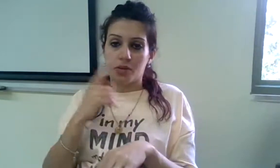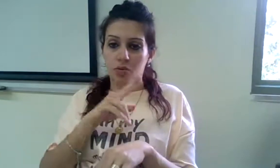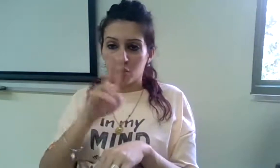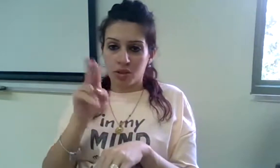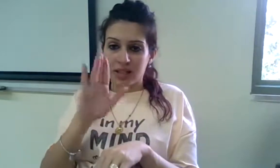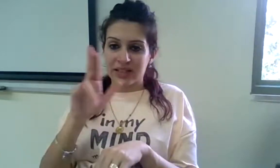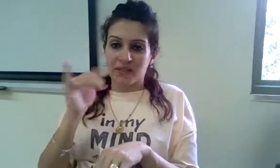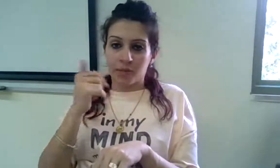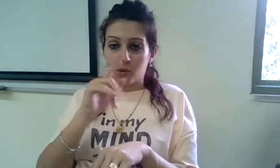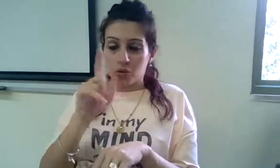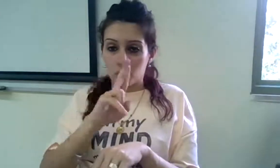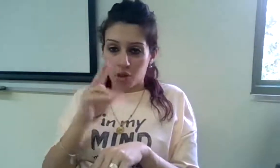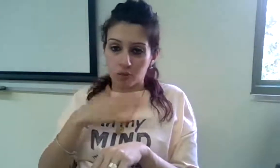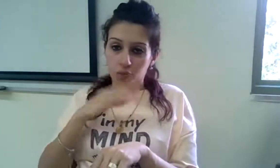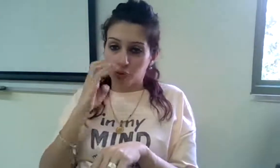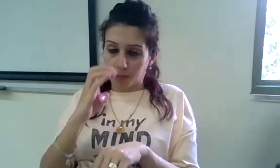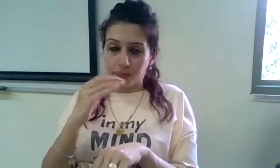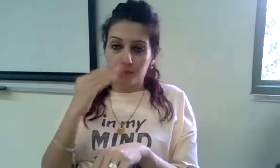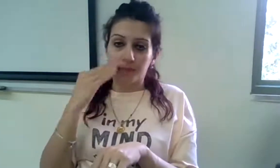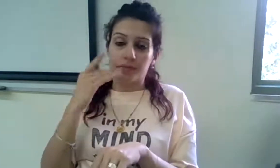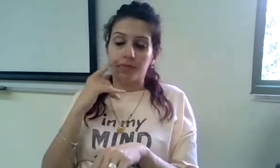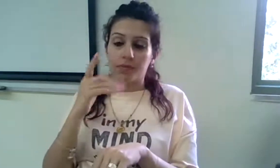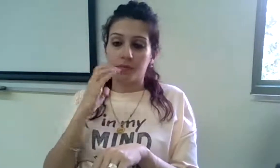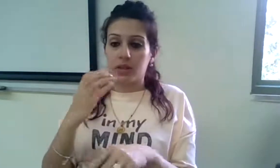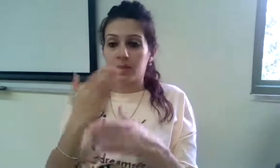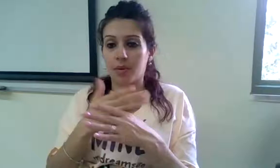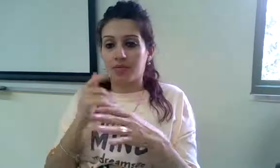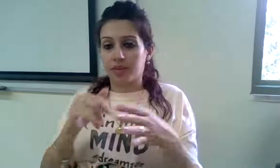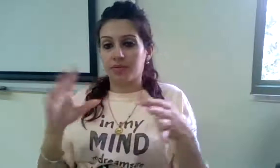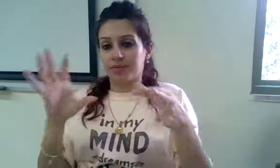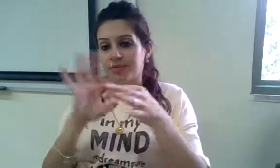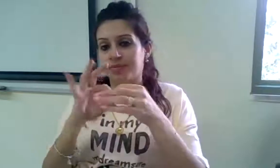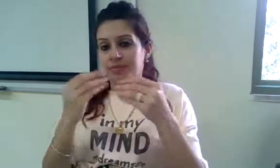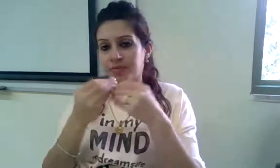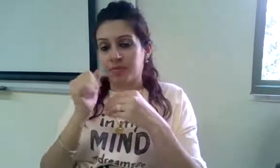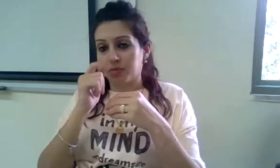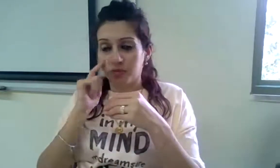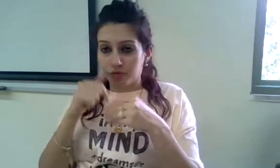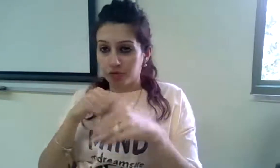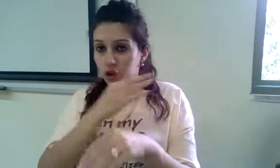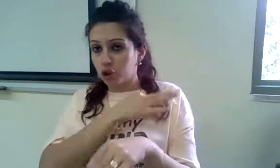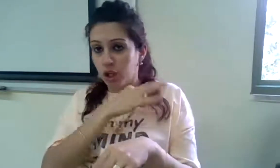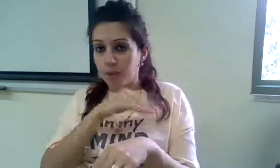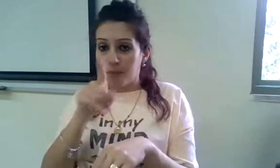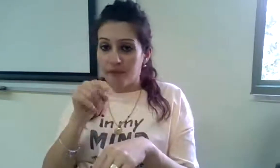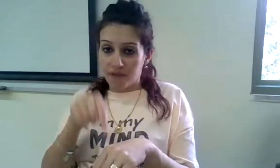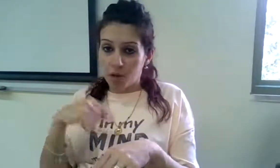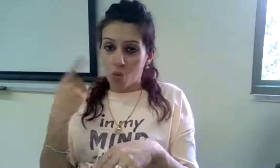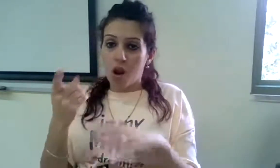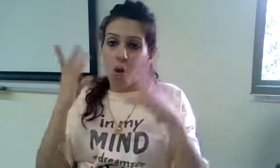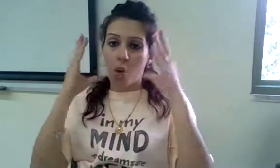حيث كانت احد المبادرات السياسية الرئيسية التي كانت لديهم